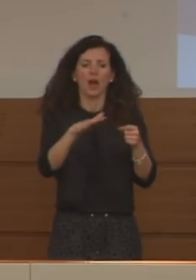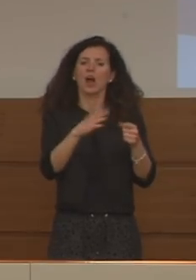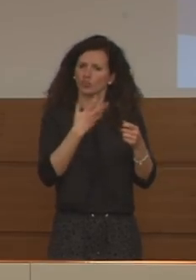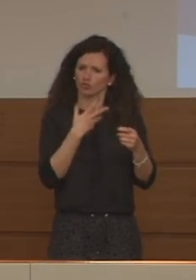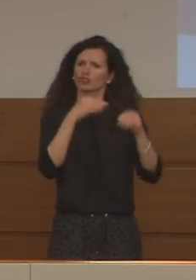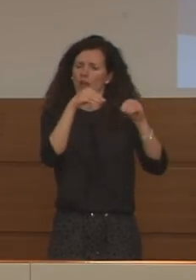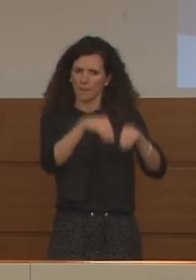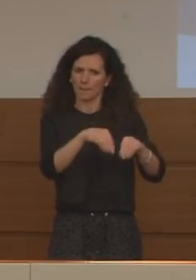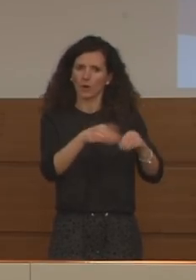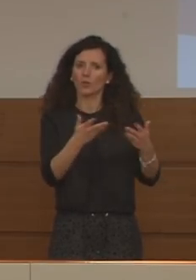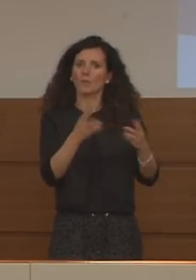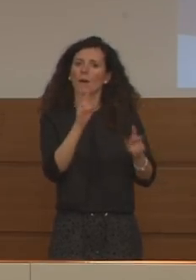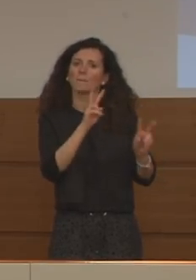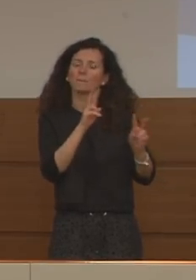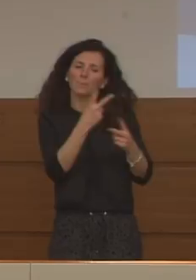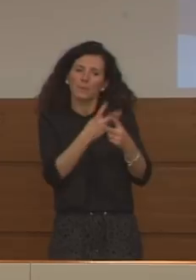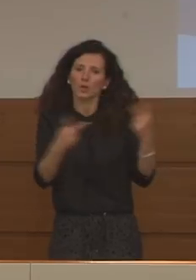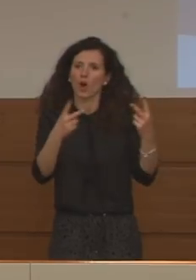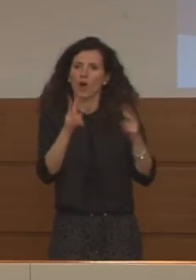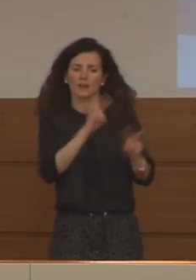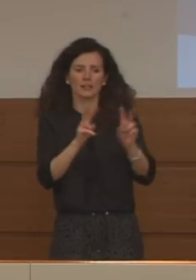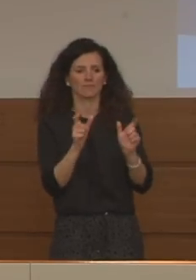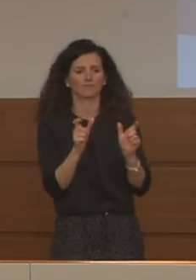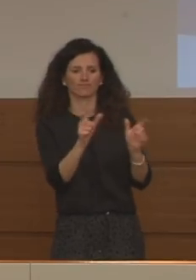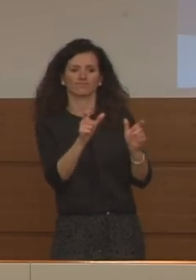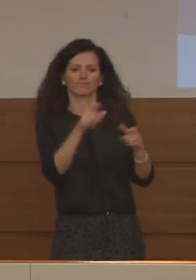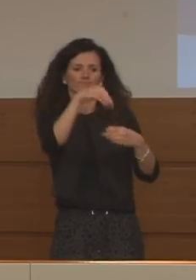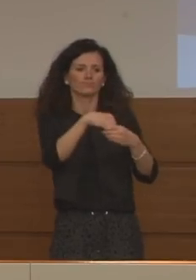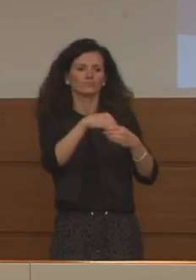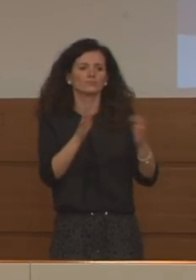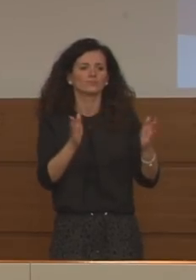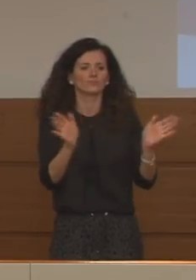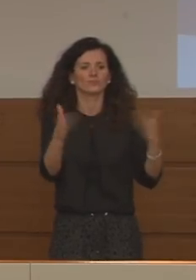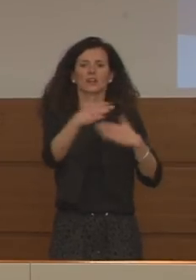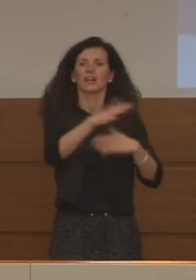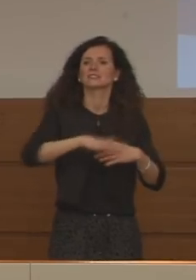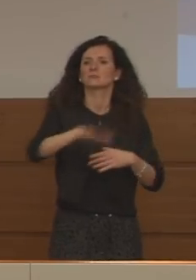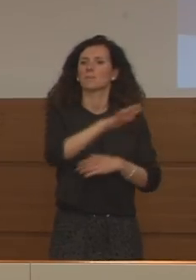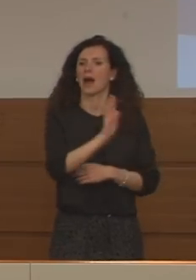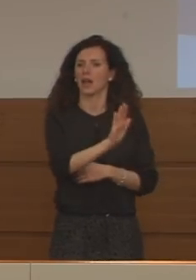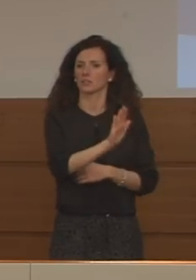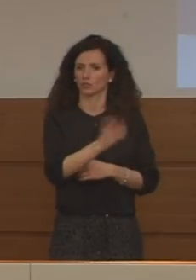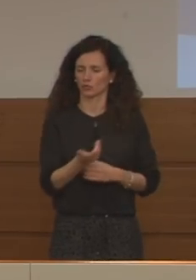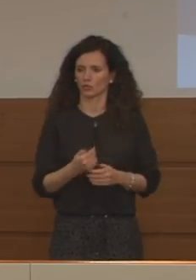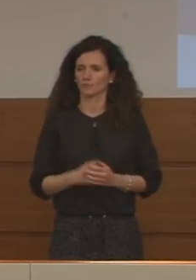contenuto all'interno di una certa dimensione. La terza riflessione che